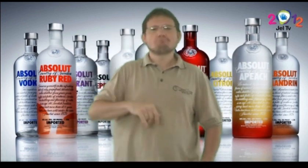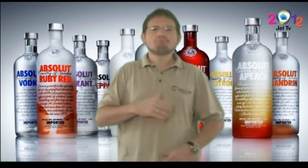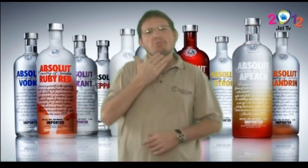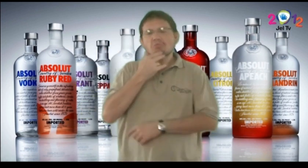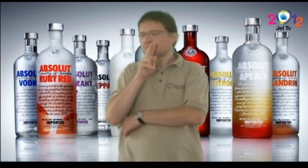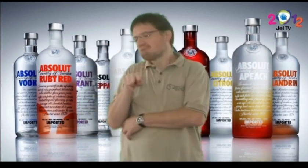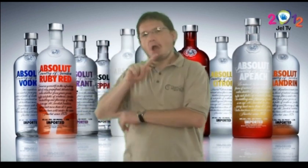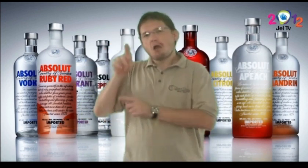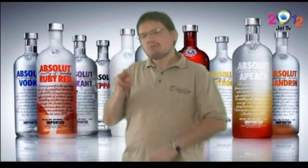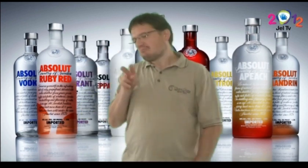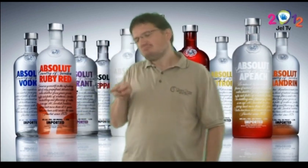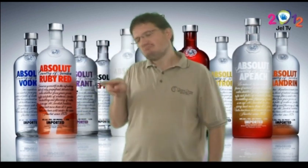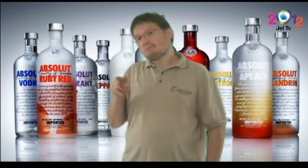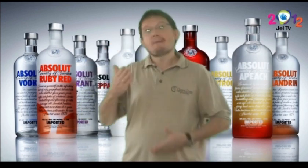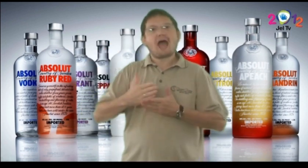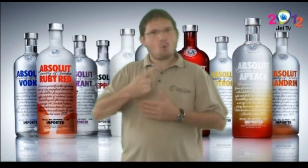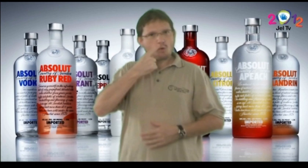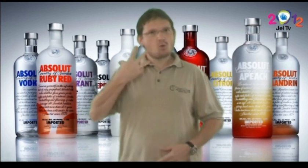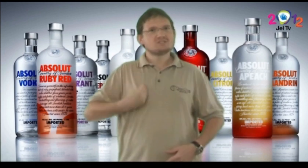Lenéz az ablakon, megjegyzi, hogy már az orosz földön járnak.